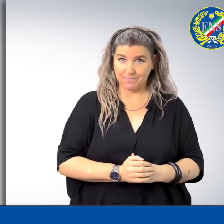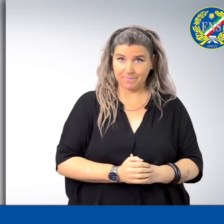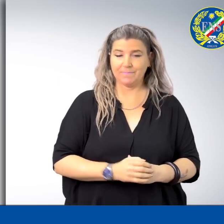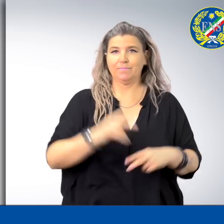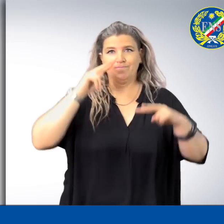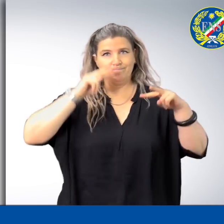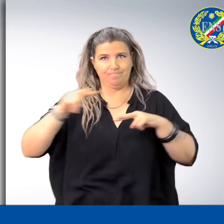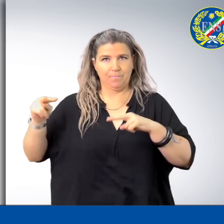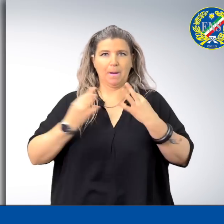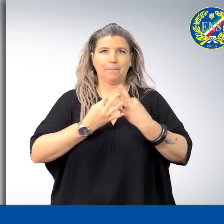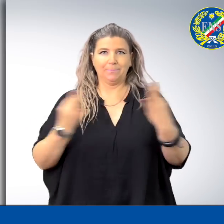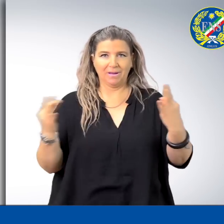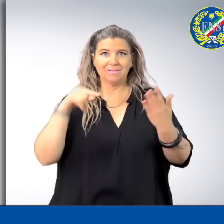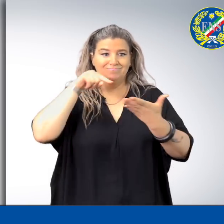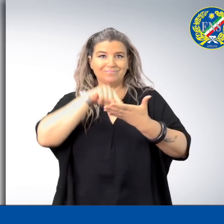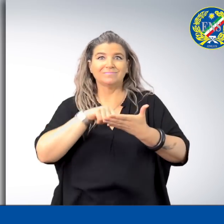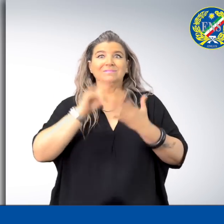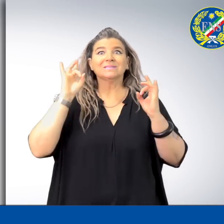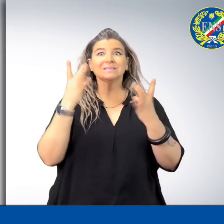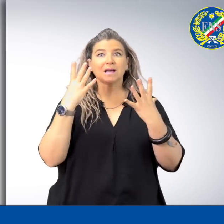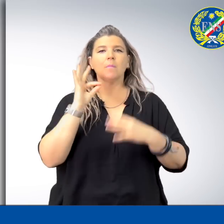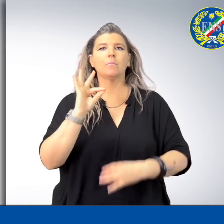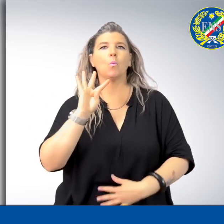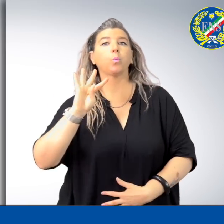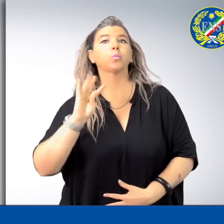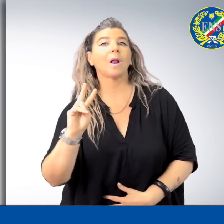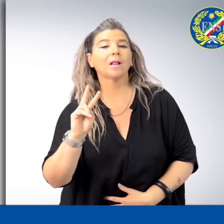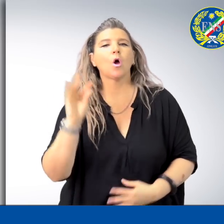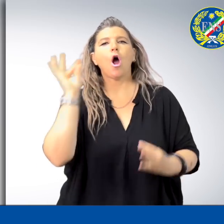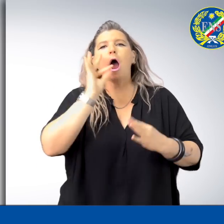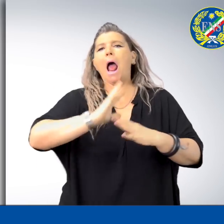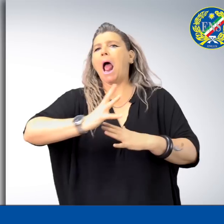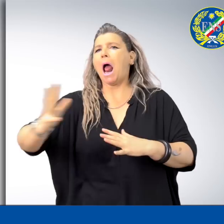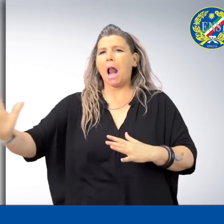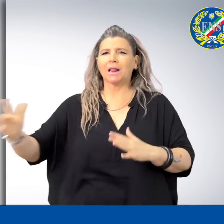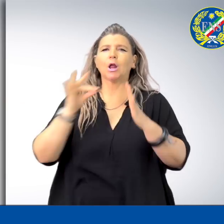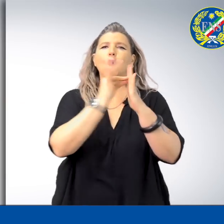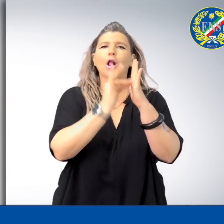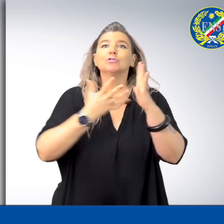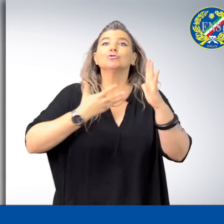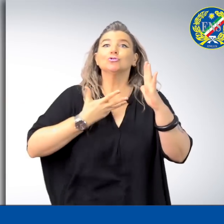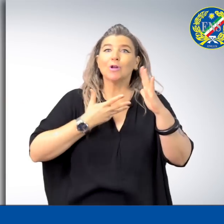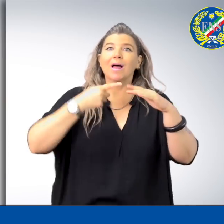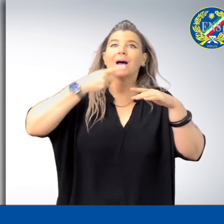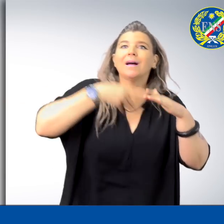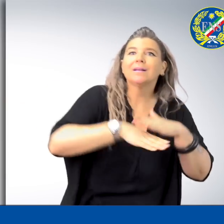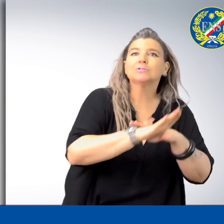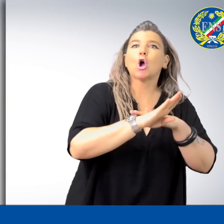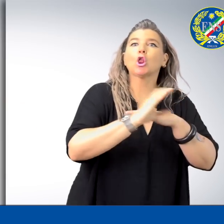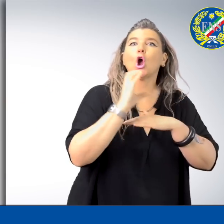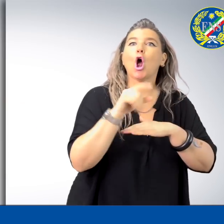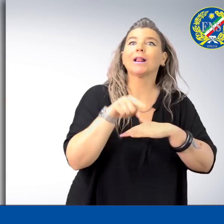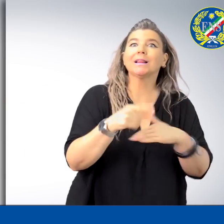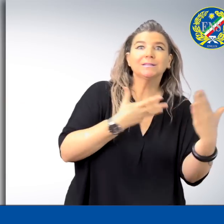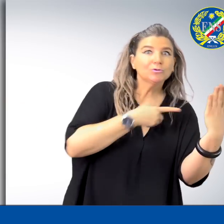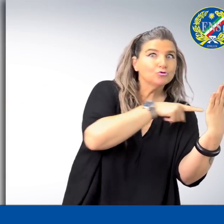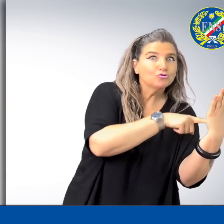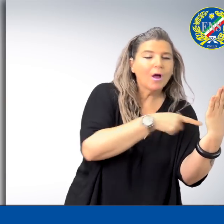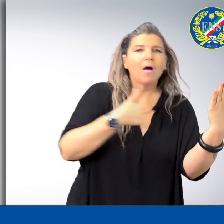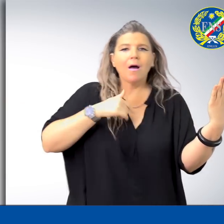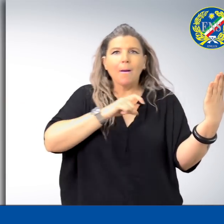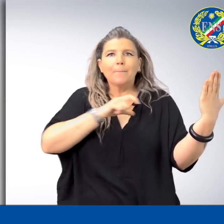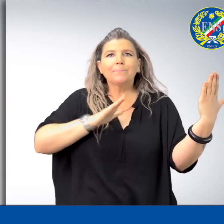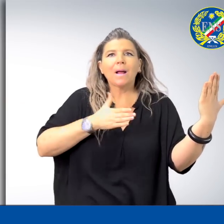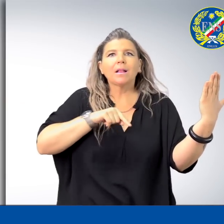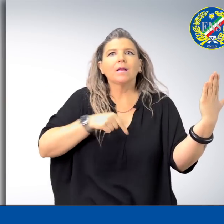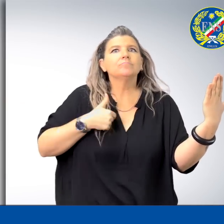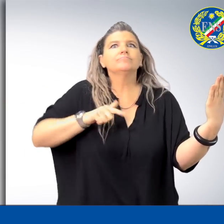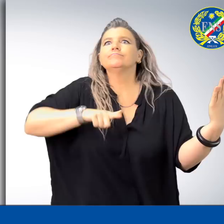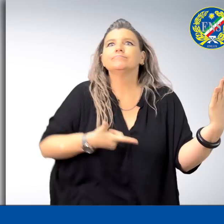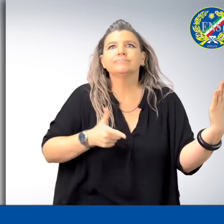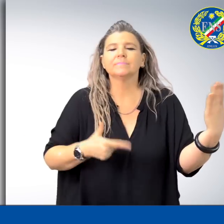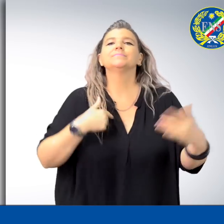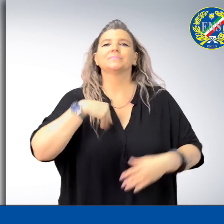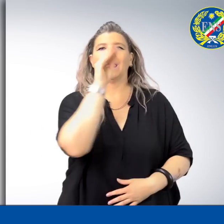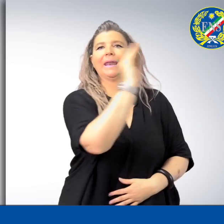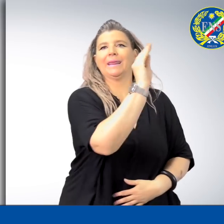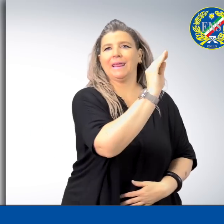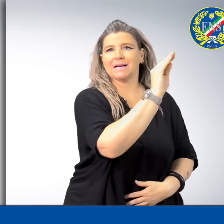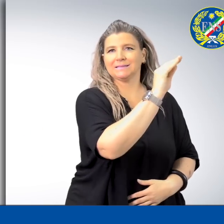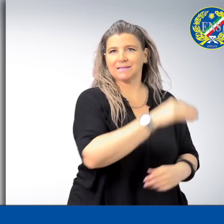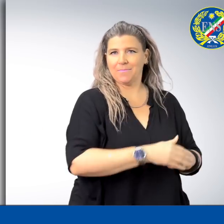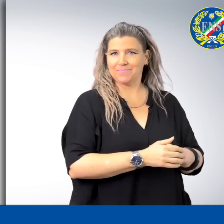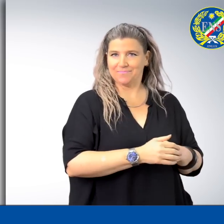Se nella patente c'è scritto solo il codice 42 allora bisogna compilare il FAC-SIMILE e inviarlo per email